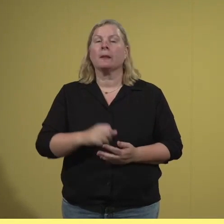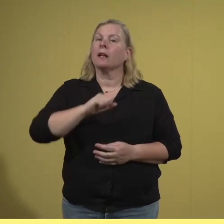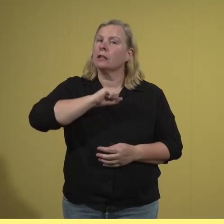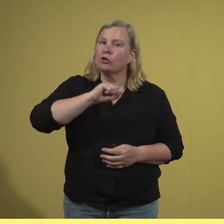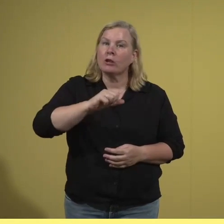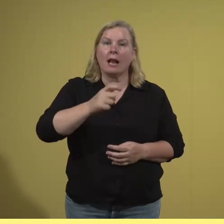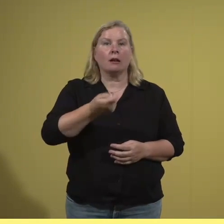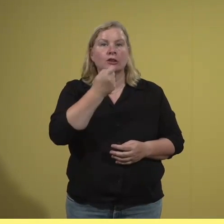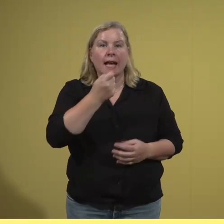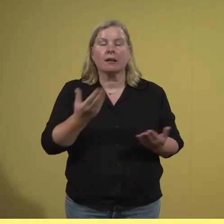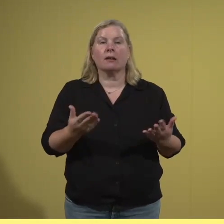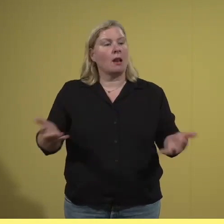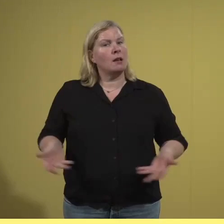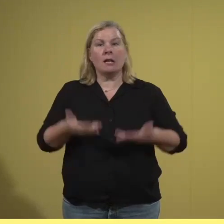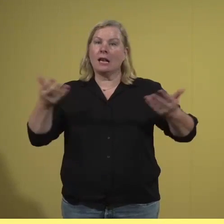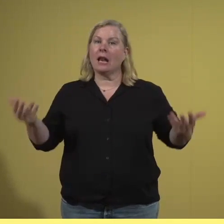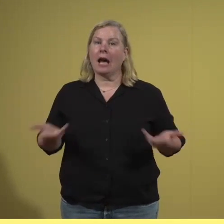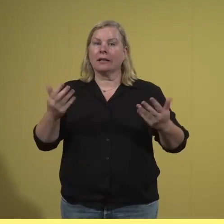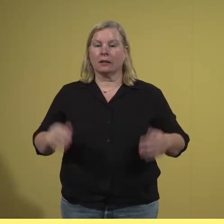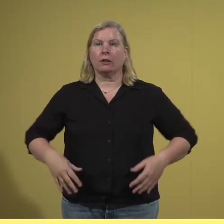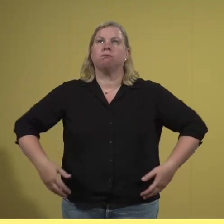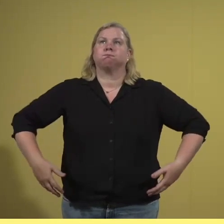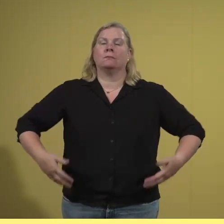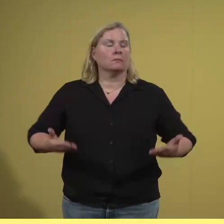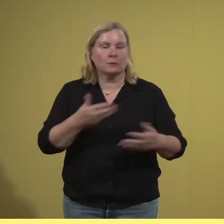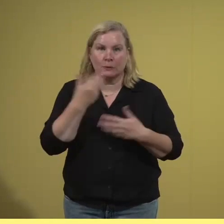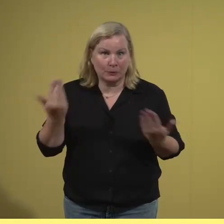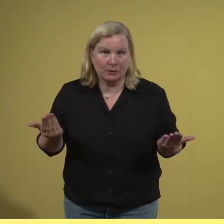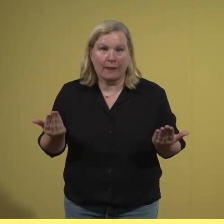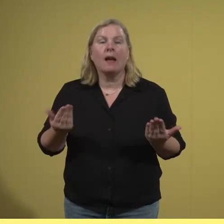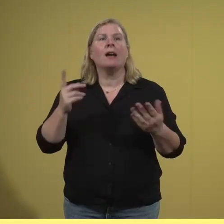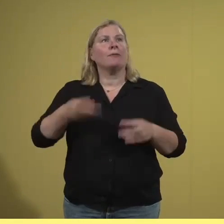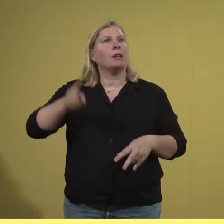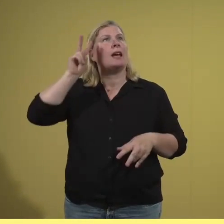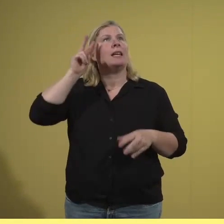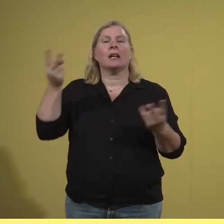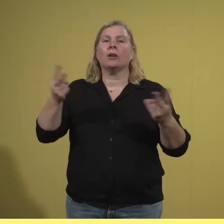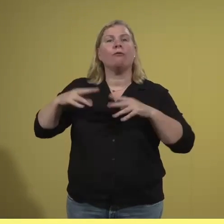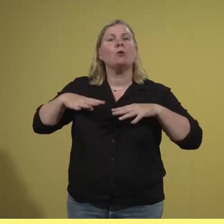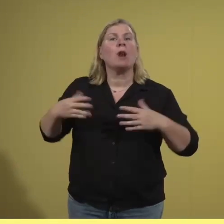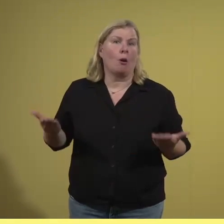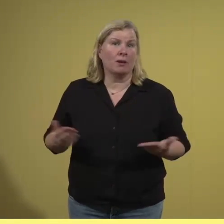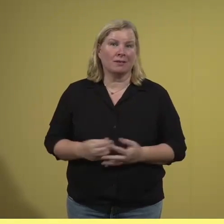Es ist ein schneller Snack. Leicht. Das ist auch eine schöne, leichte Sommermahlzeit. Ja, es erinnert auch an Urlaub. Genau.